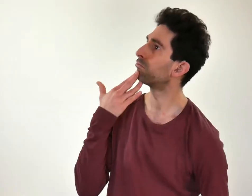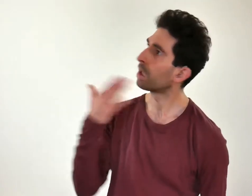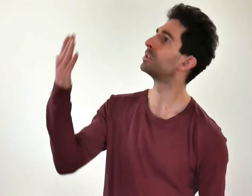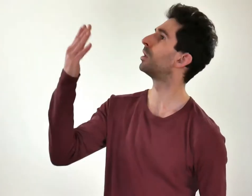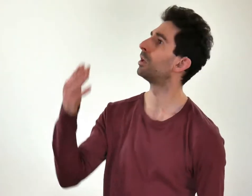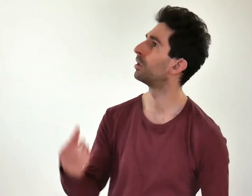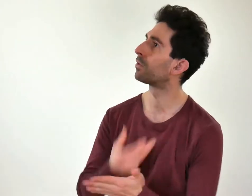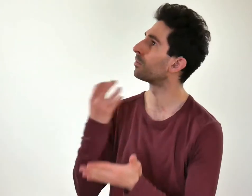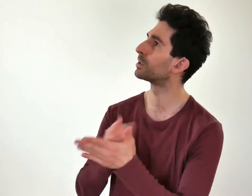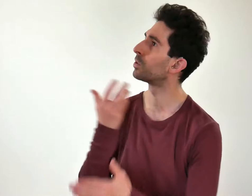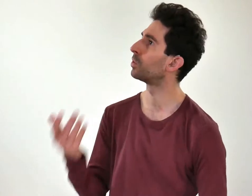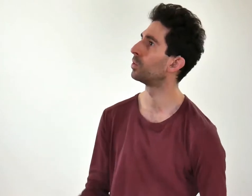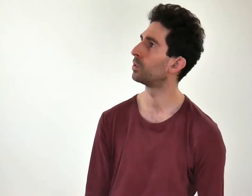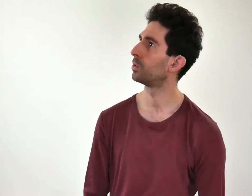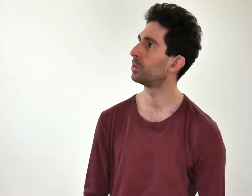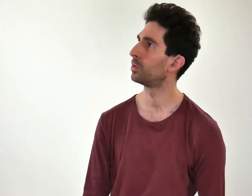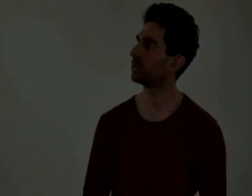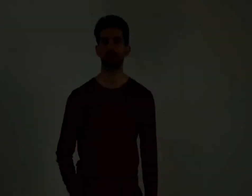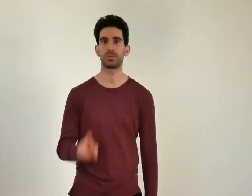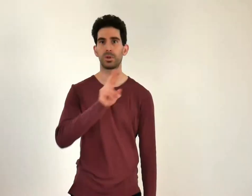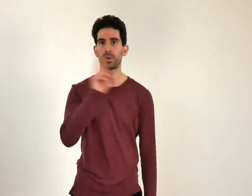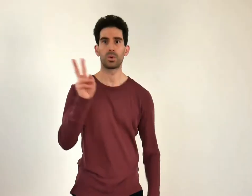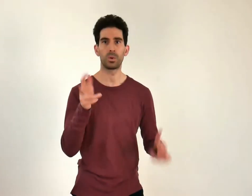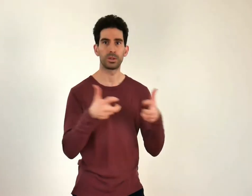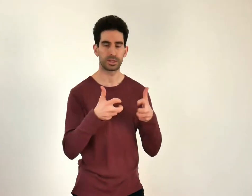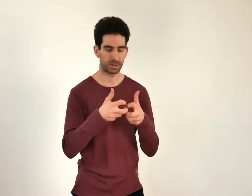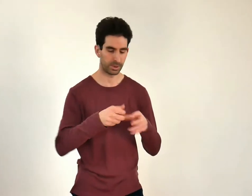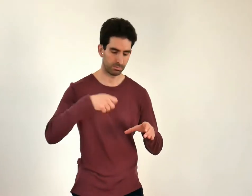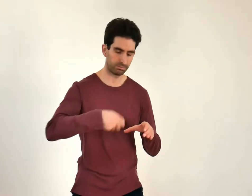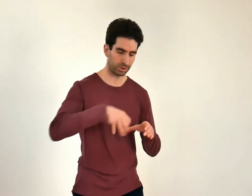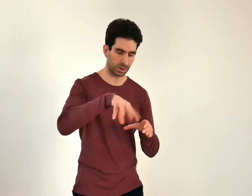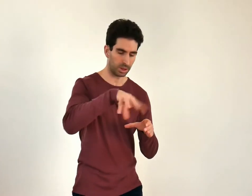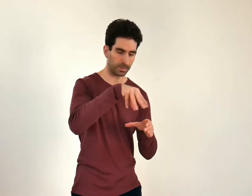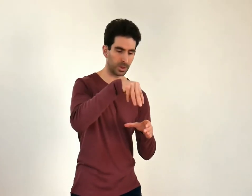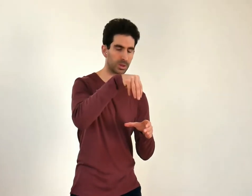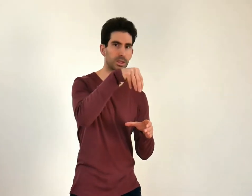Merci pour les informations. Exemple de la mayonnaise.